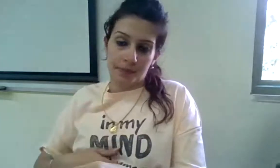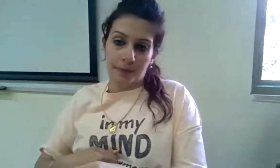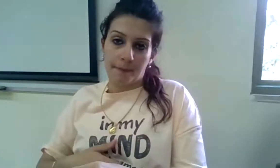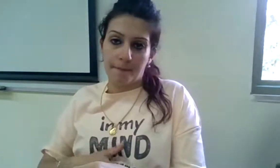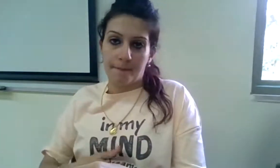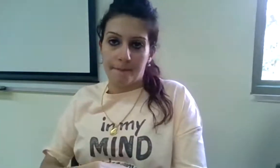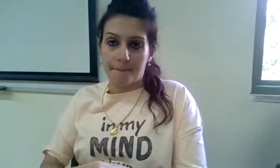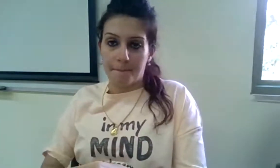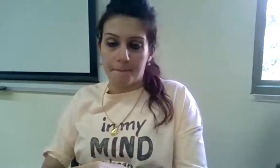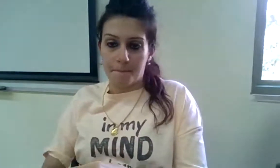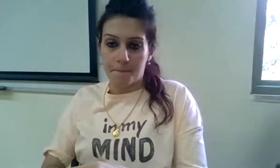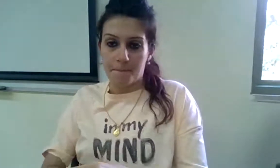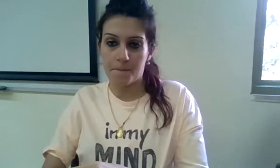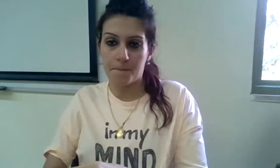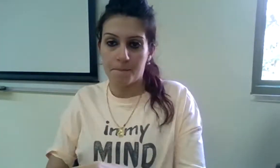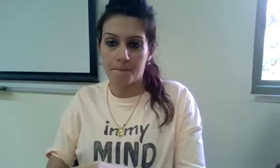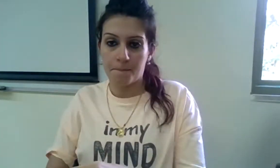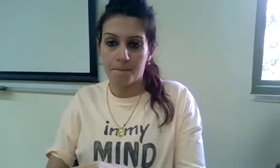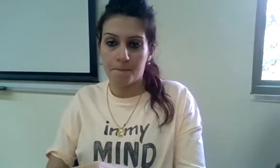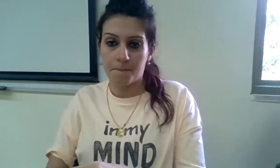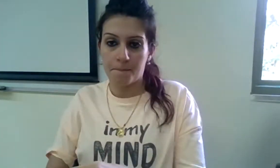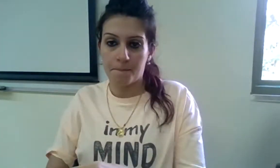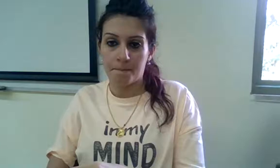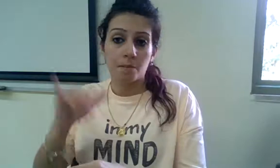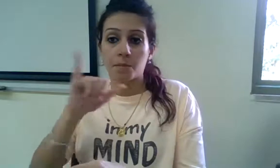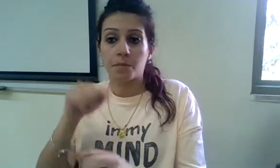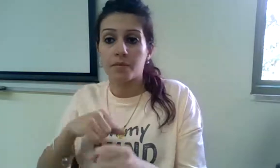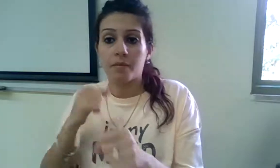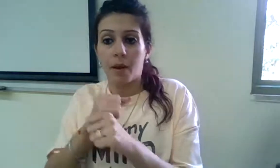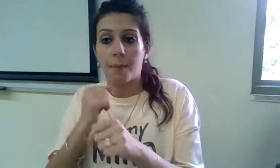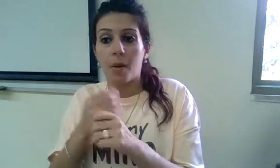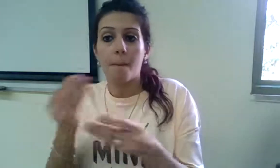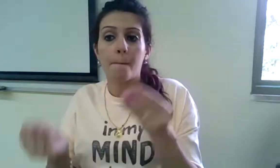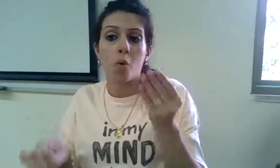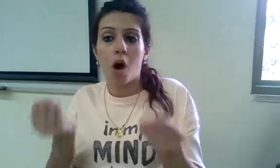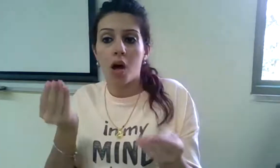البحث عن مهمة أخرى لعملها من اجل أن تزيد تقييمك